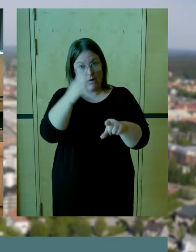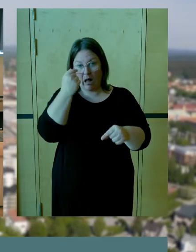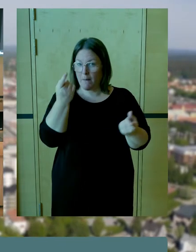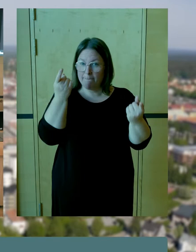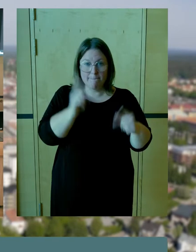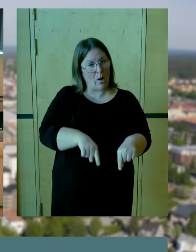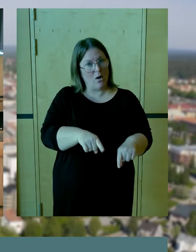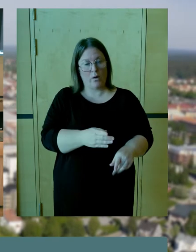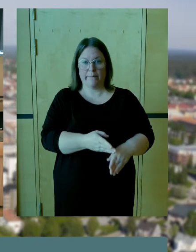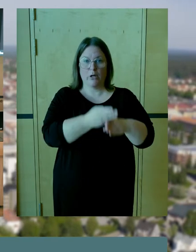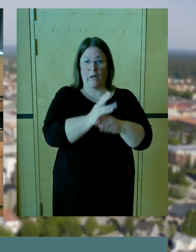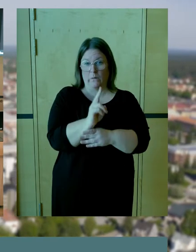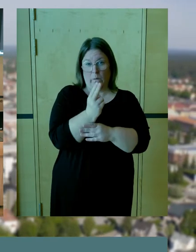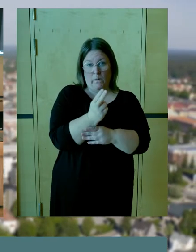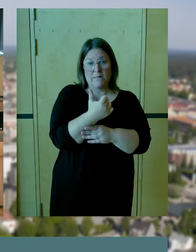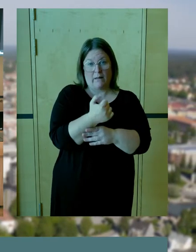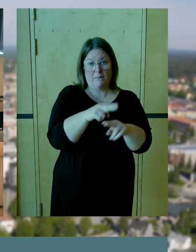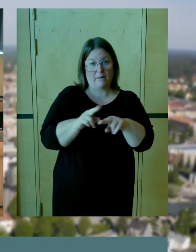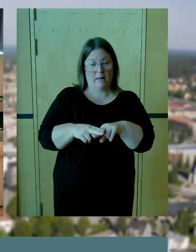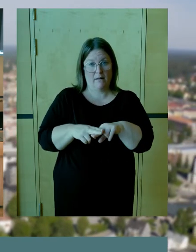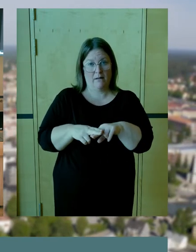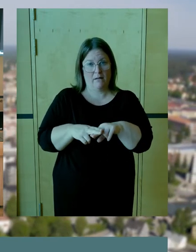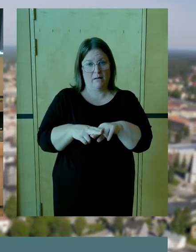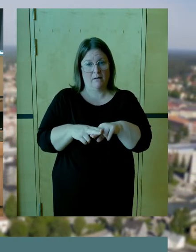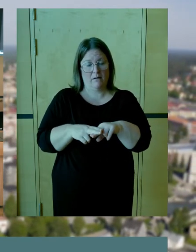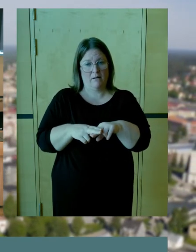Och Det är de som har reserverat sig mot beslutet